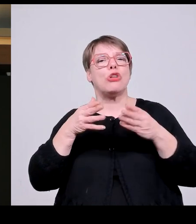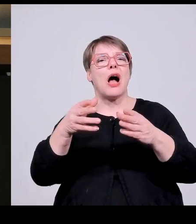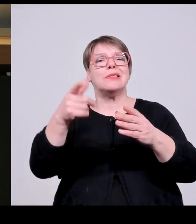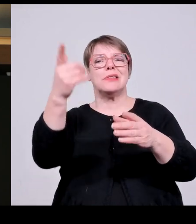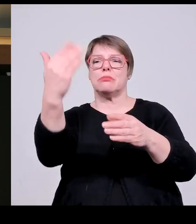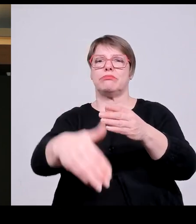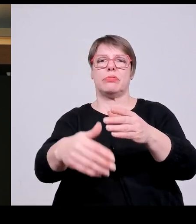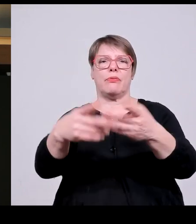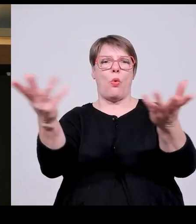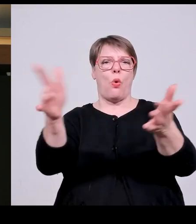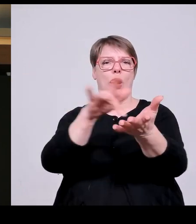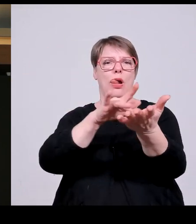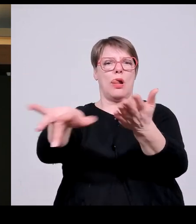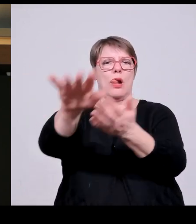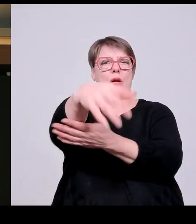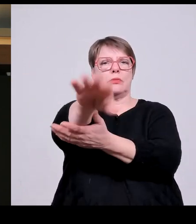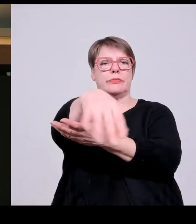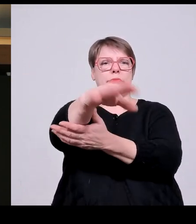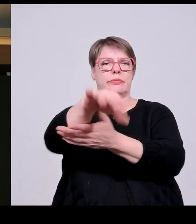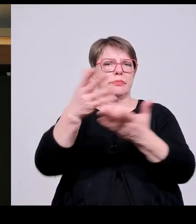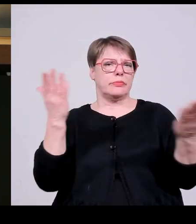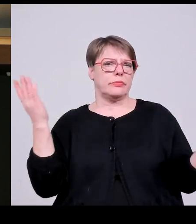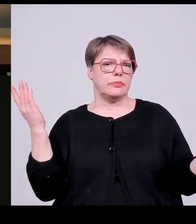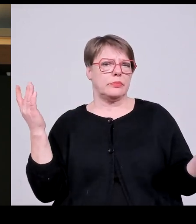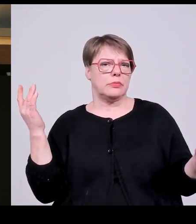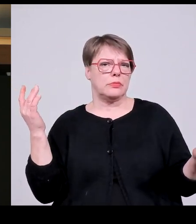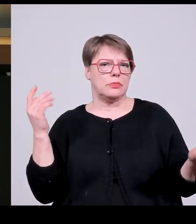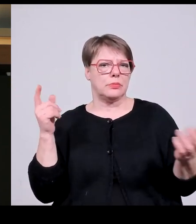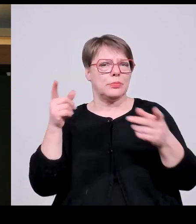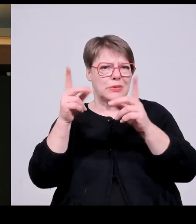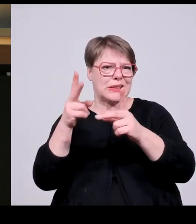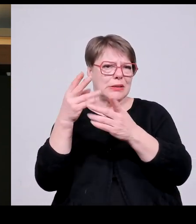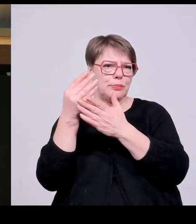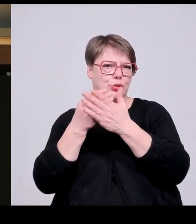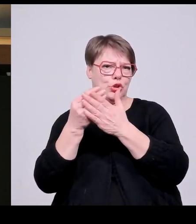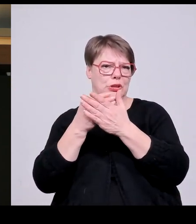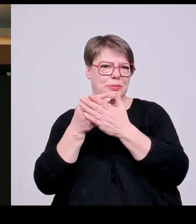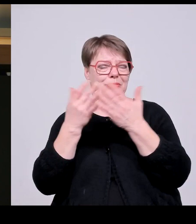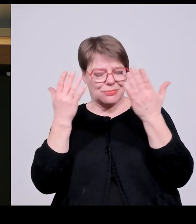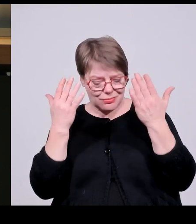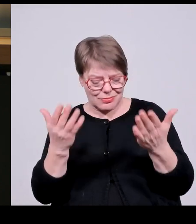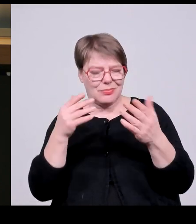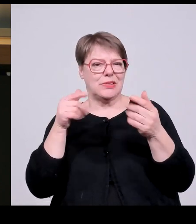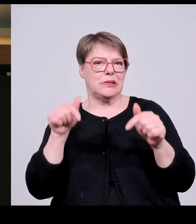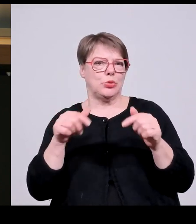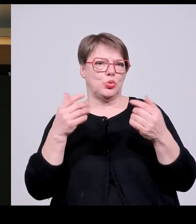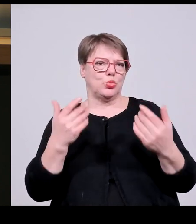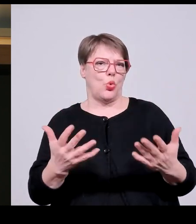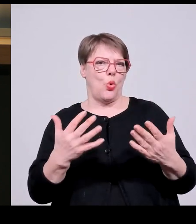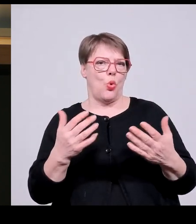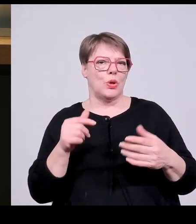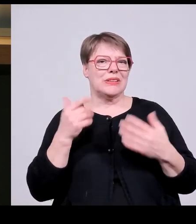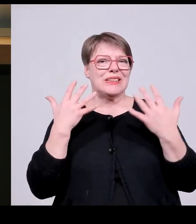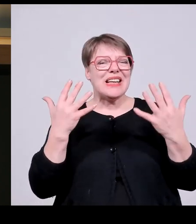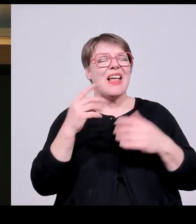der Erwachsenenstadt Berlin, wo wir alles ausbauen sollten Rad Verkehr, aber auch die Straßen und vor allem in den öffentlichen Nahverkehr.